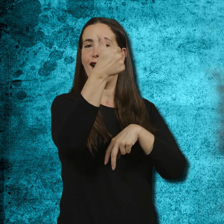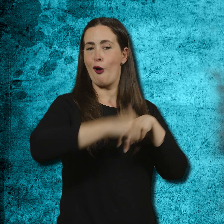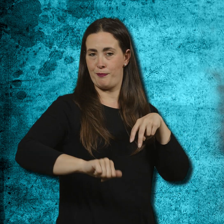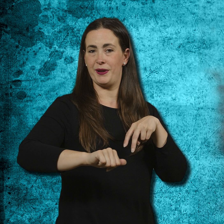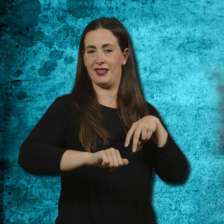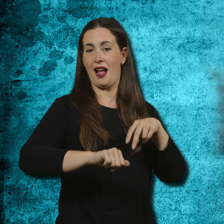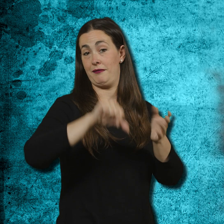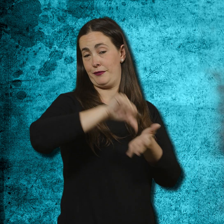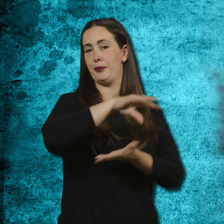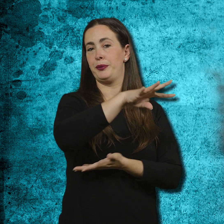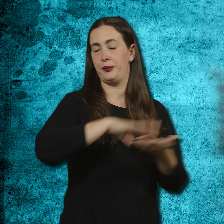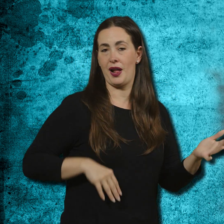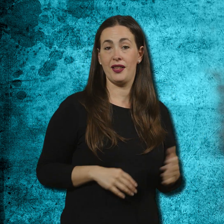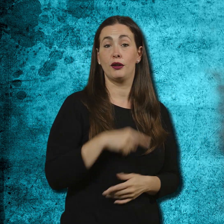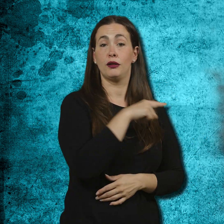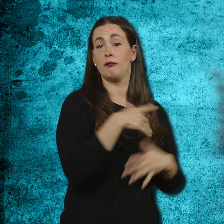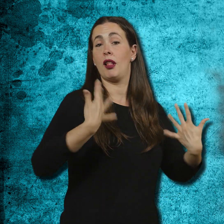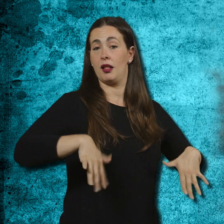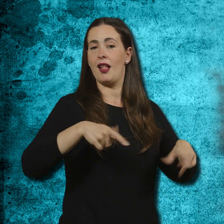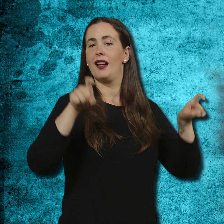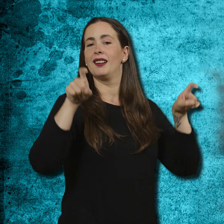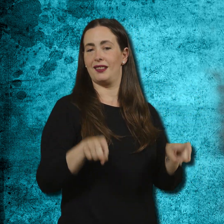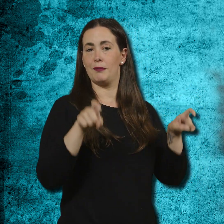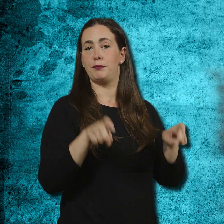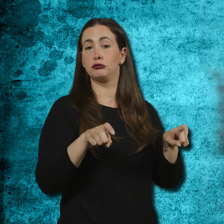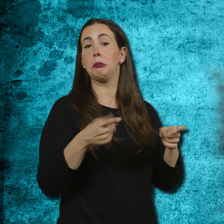Jaume Clotet va aprofitar el temps de repòs per a aprendre els signes bàsics